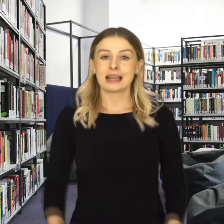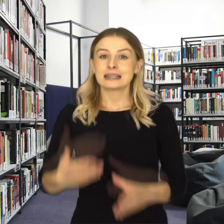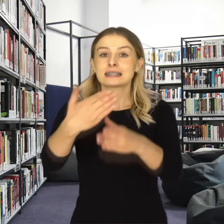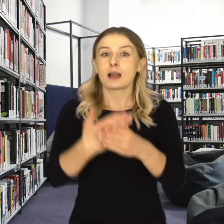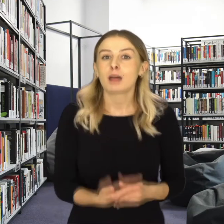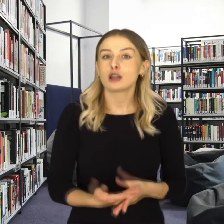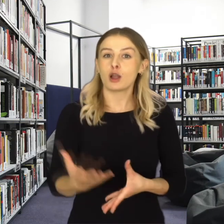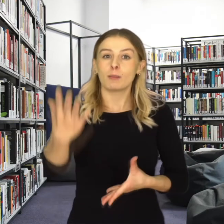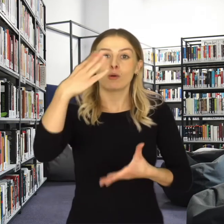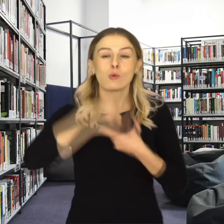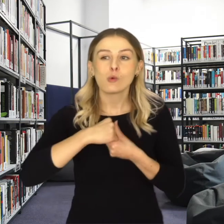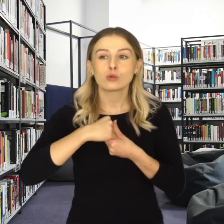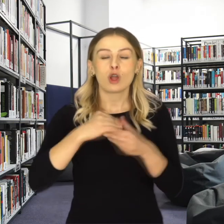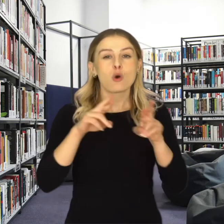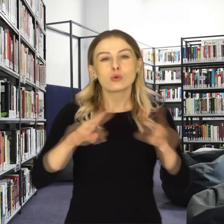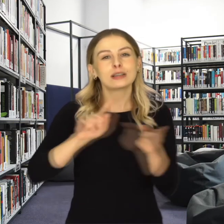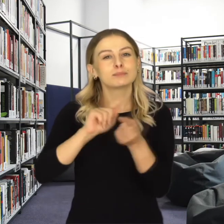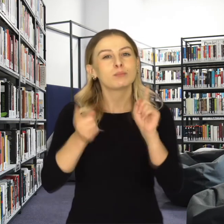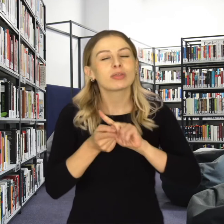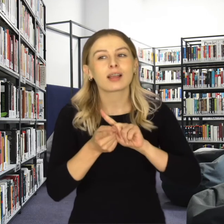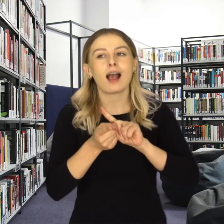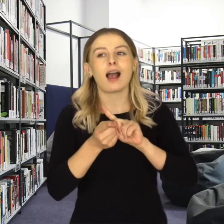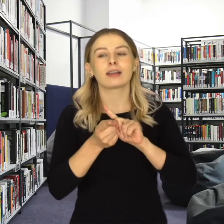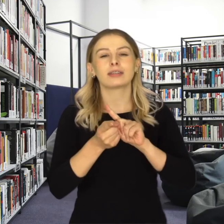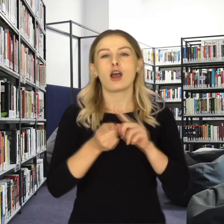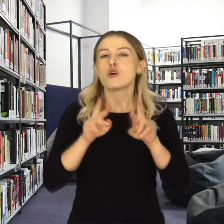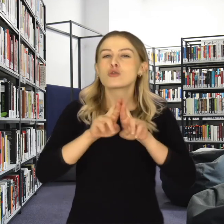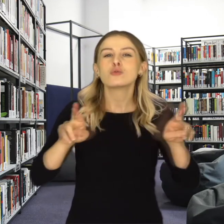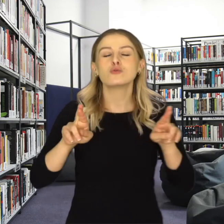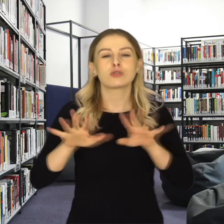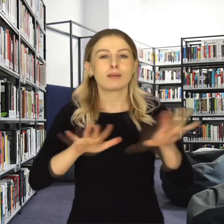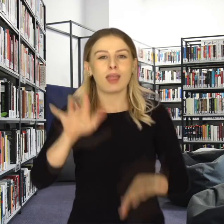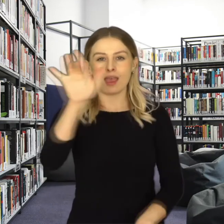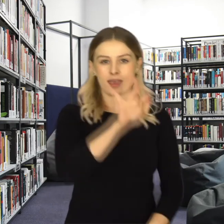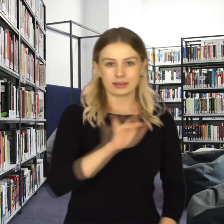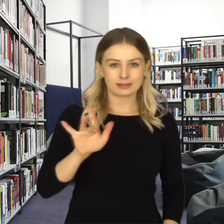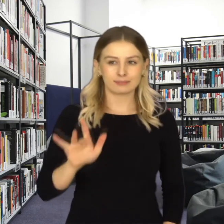Zapraszamy do uczestnictwa w cyklicznych spotkaniach w naszych filiach.